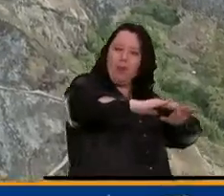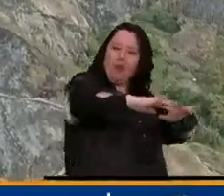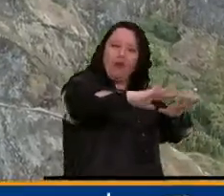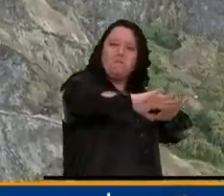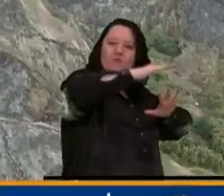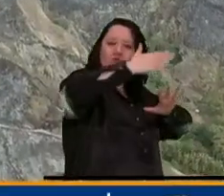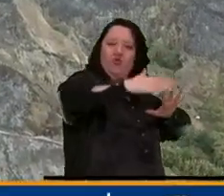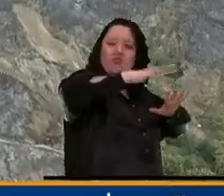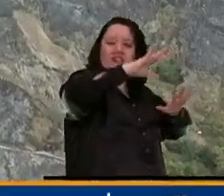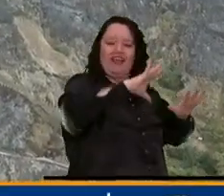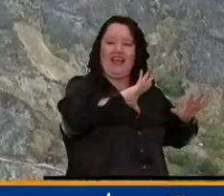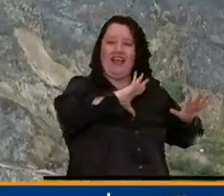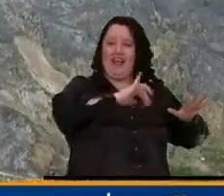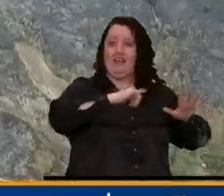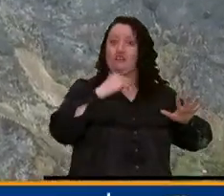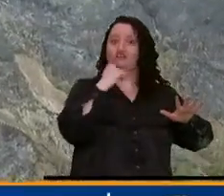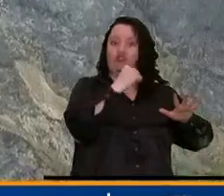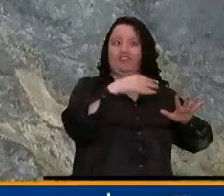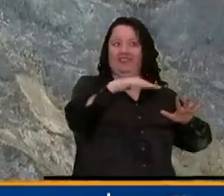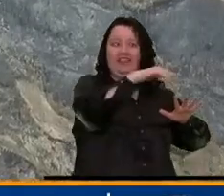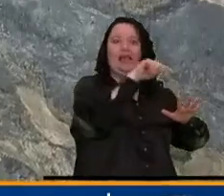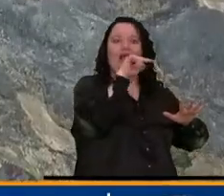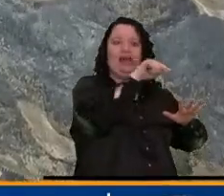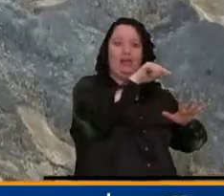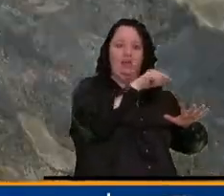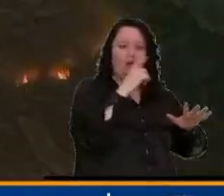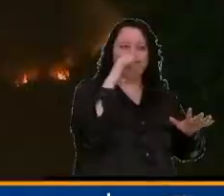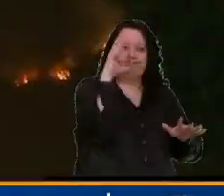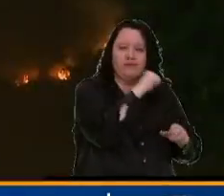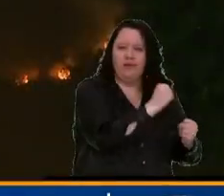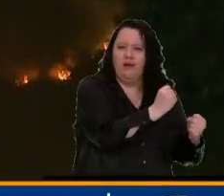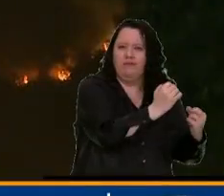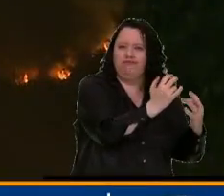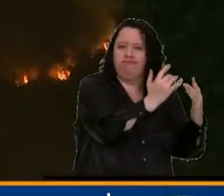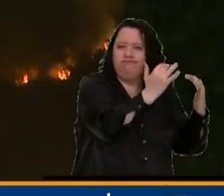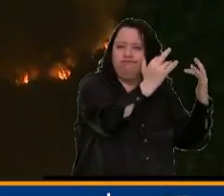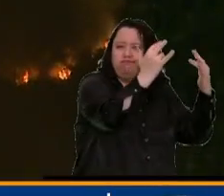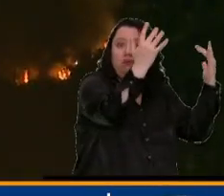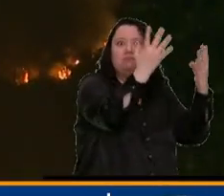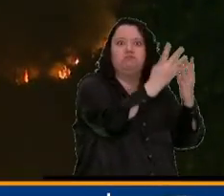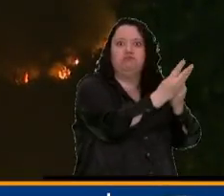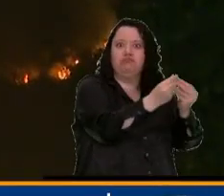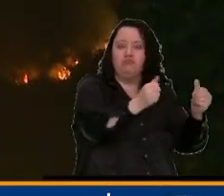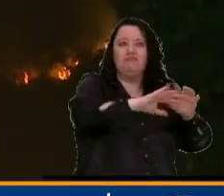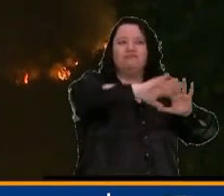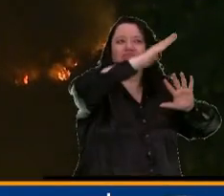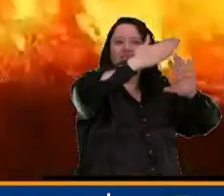bomberos. ))) cubiertas de cenizas, esas